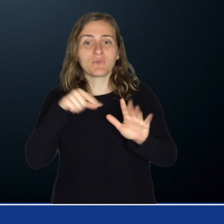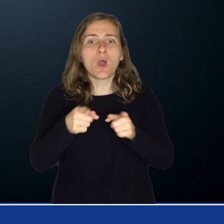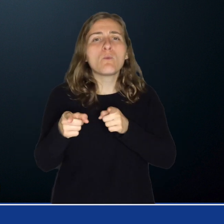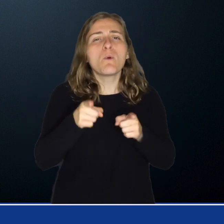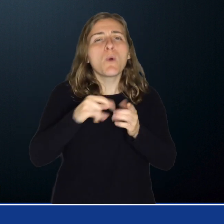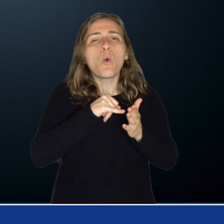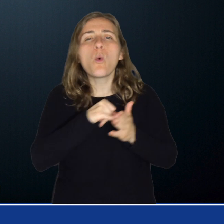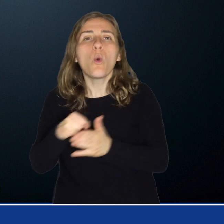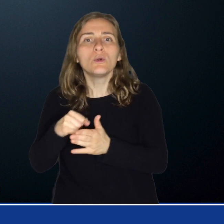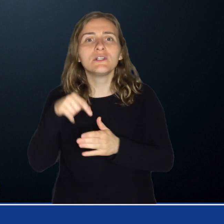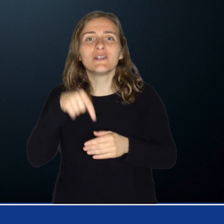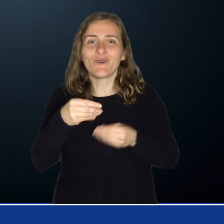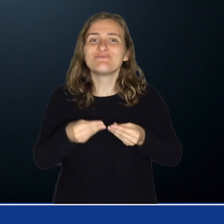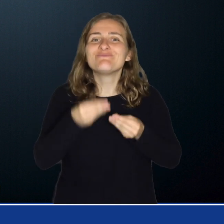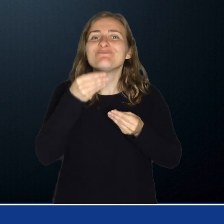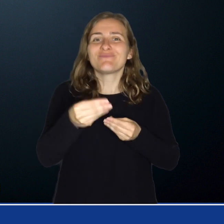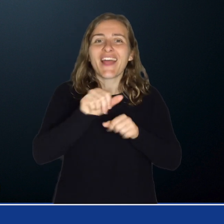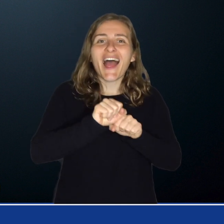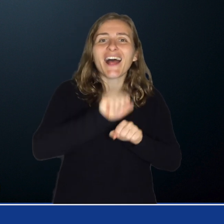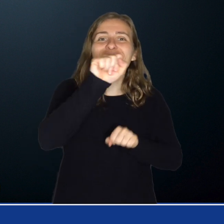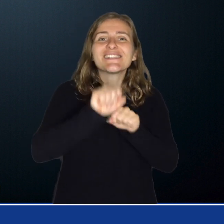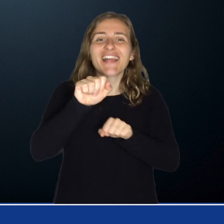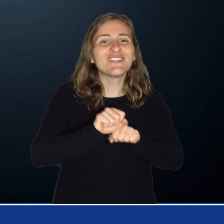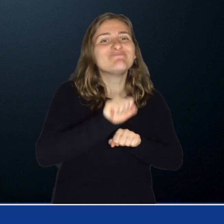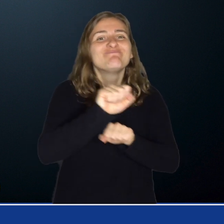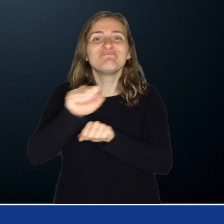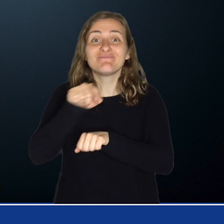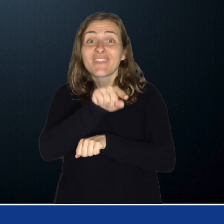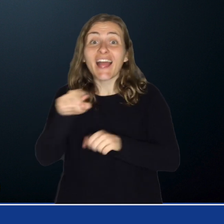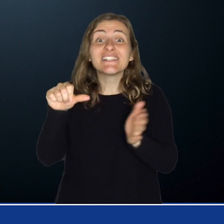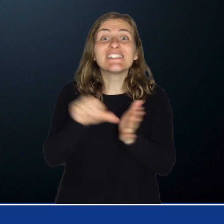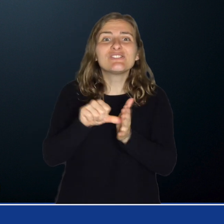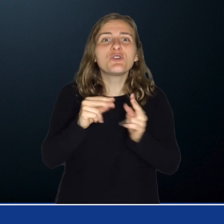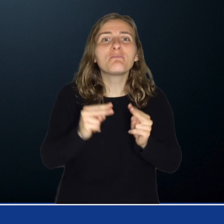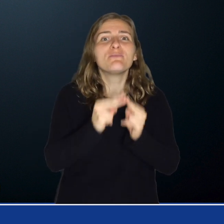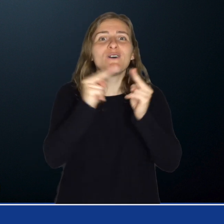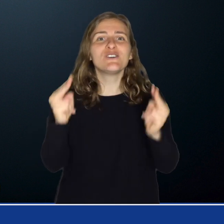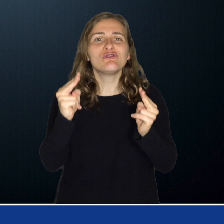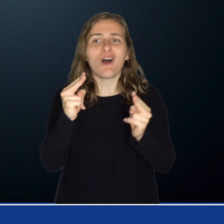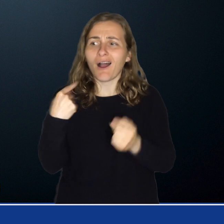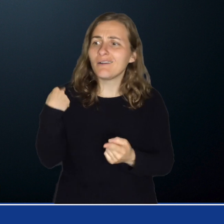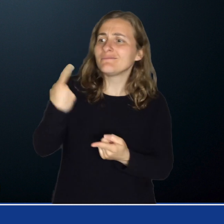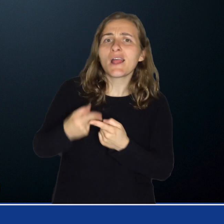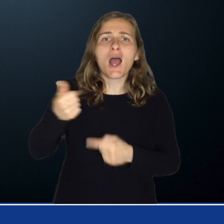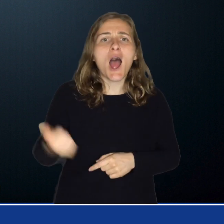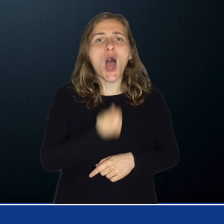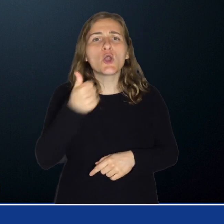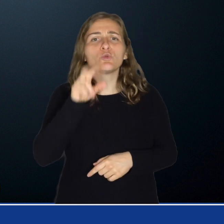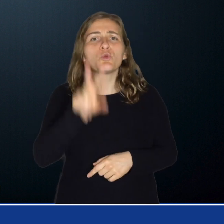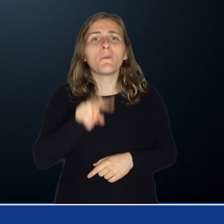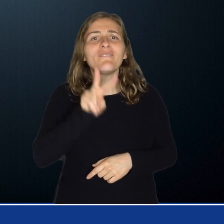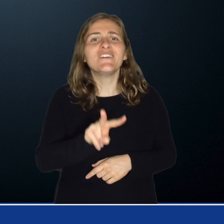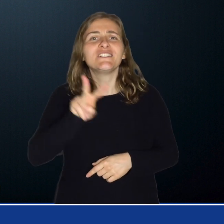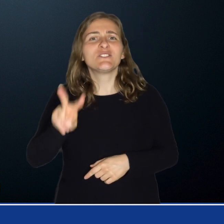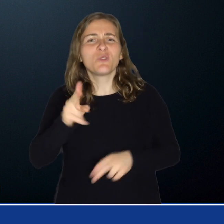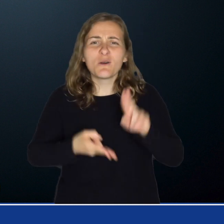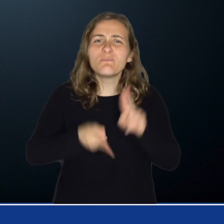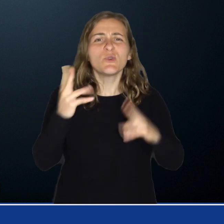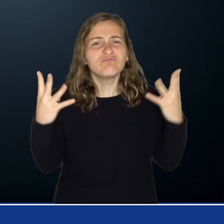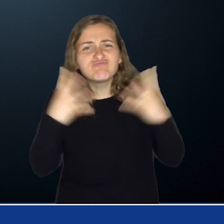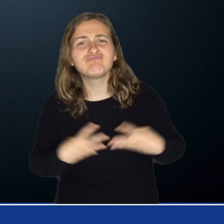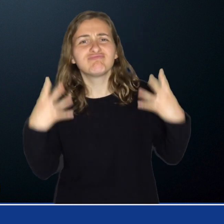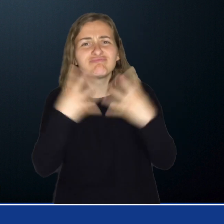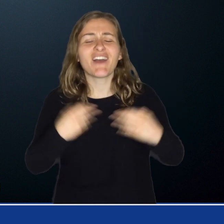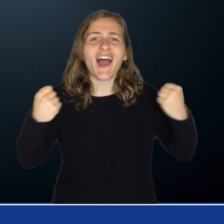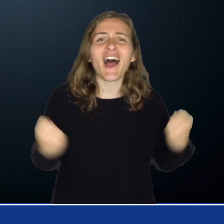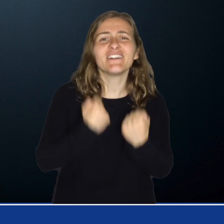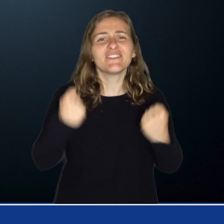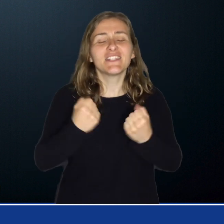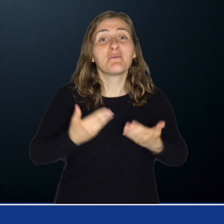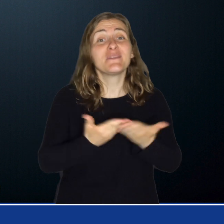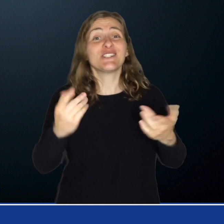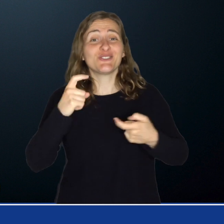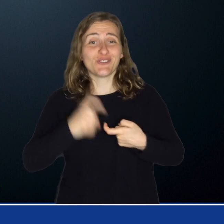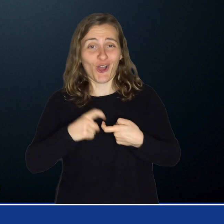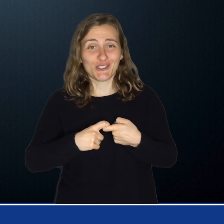L’ultimo momento del convengo sarà dedicato alla consegna degli attestati alle Sedi ENS che hanno organizzato più attività rivolte ai soci nel corso del 2022